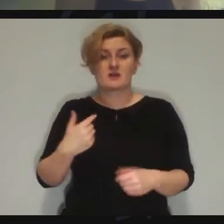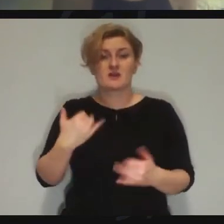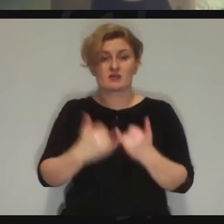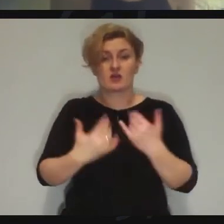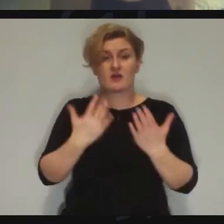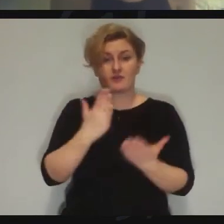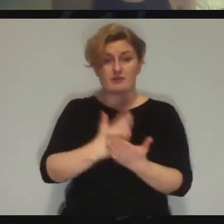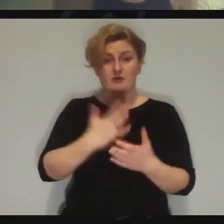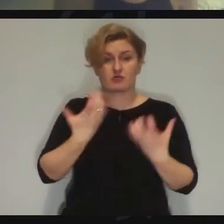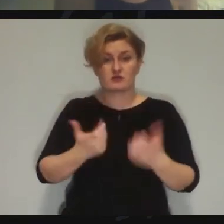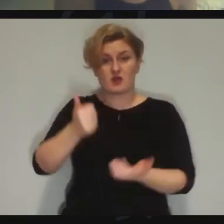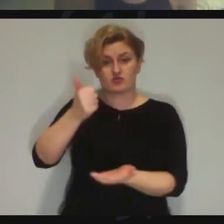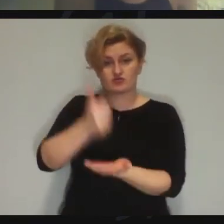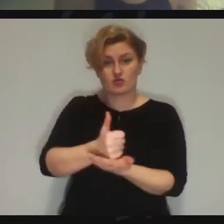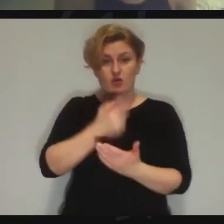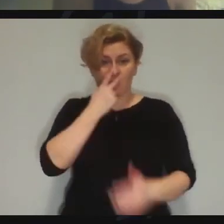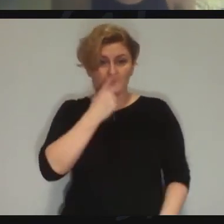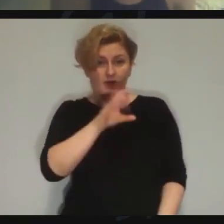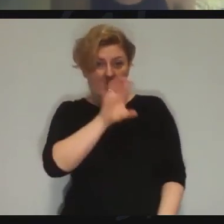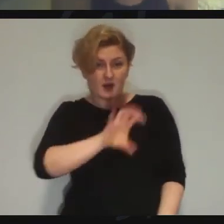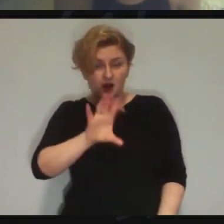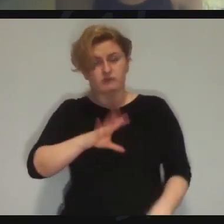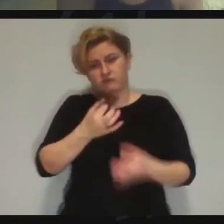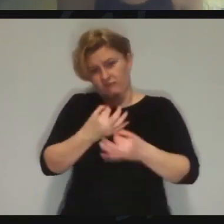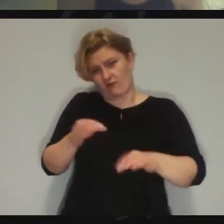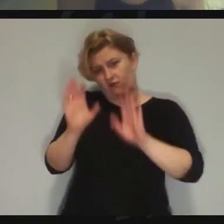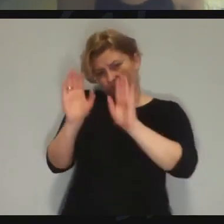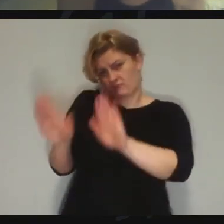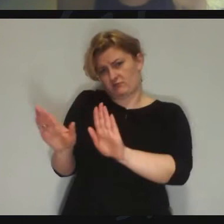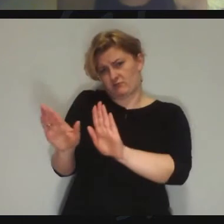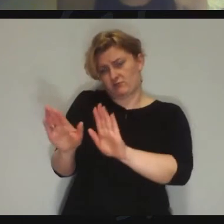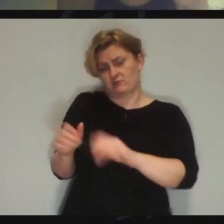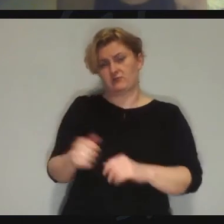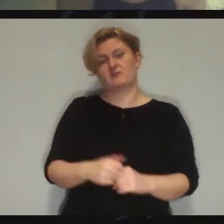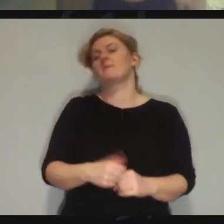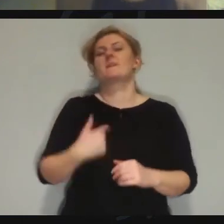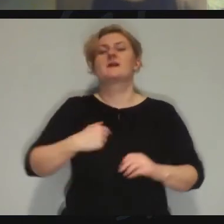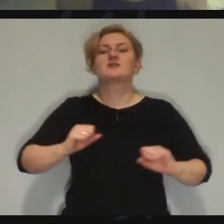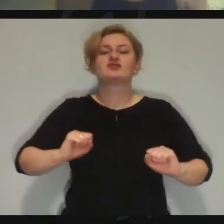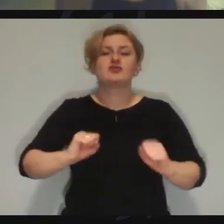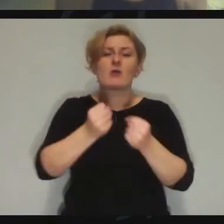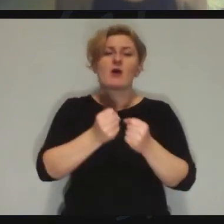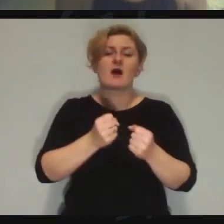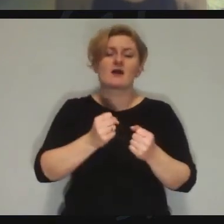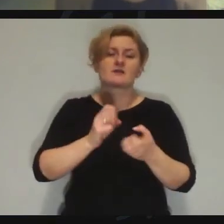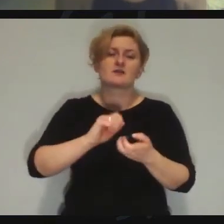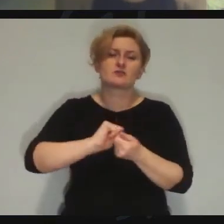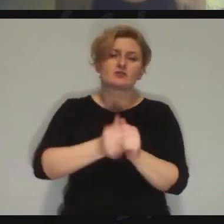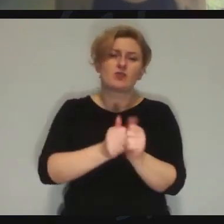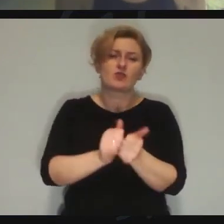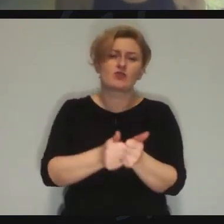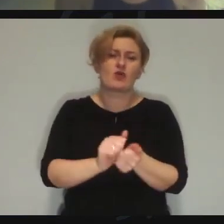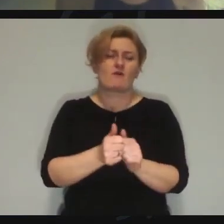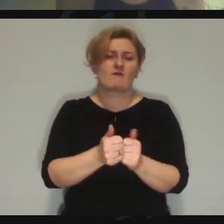Myślę, że w takich działaniach twórczych czy sportowych, na pewno mamy możliwość działania